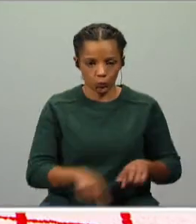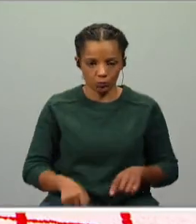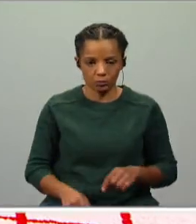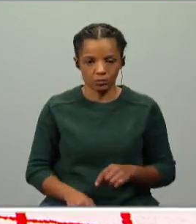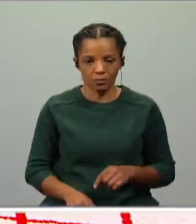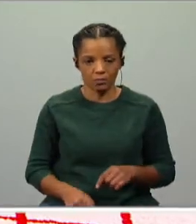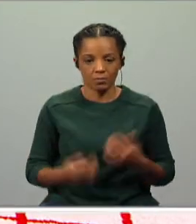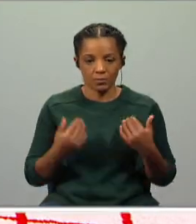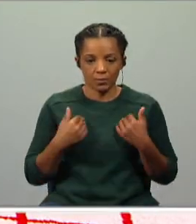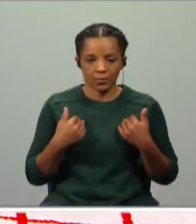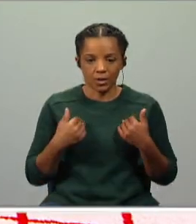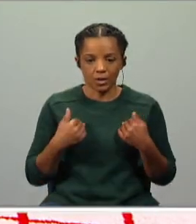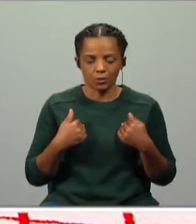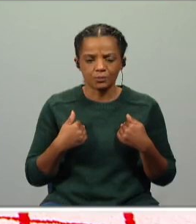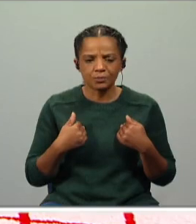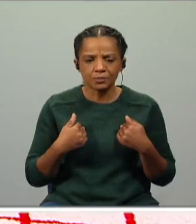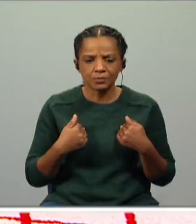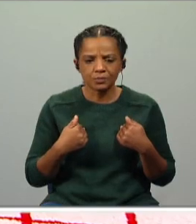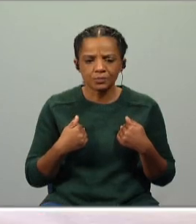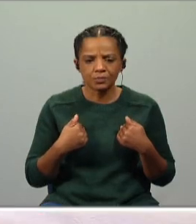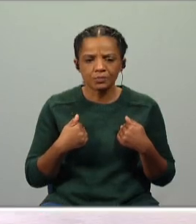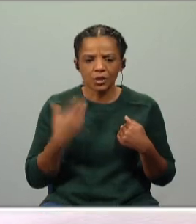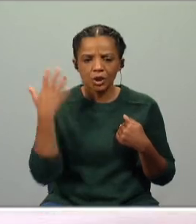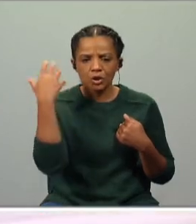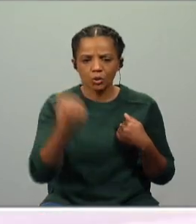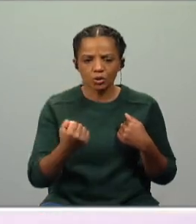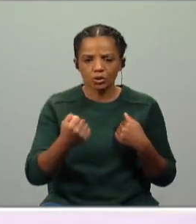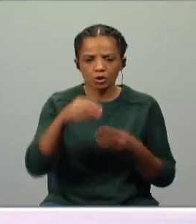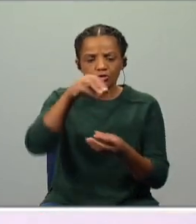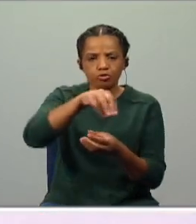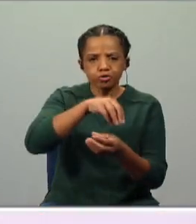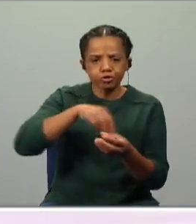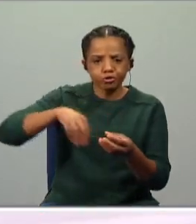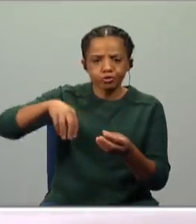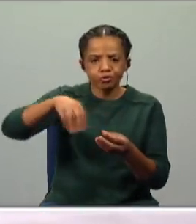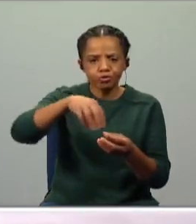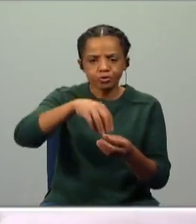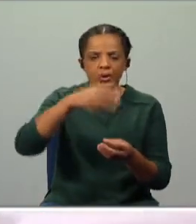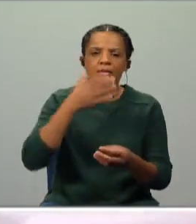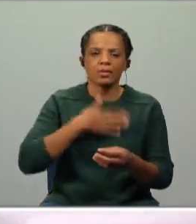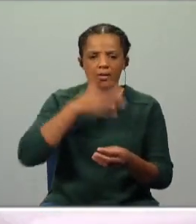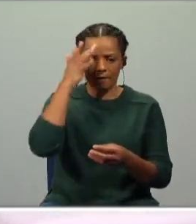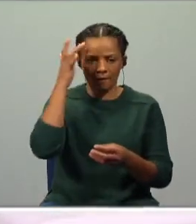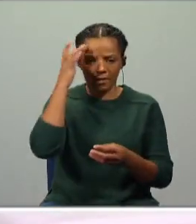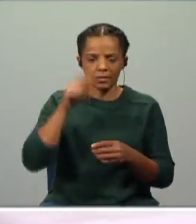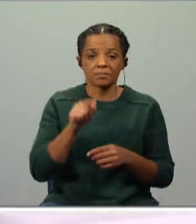Eu trouxe estes pequenos pumps que vou espalhar por aqui para me ser mais fácil e estes puns